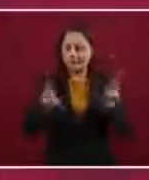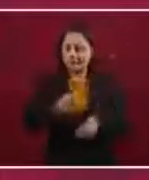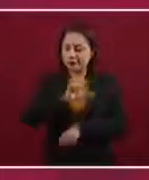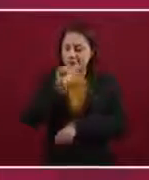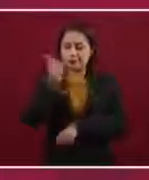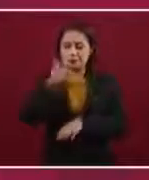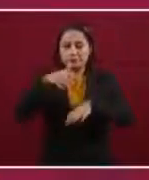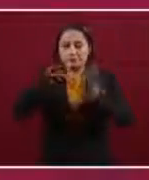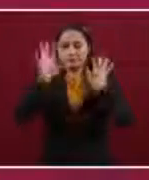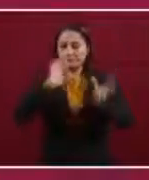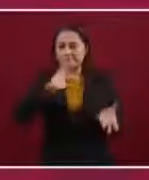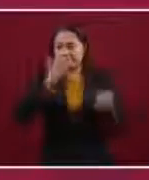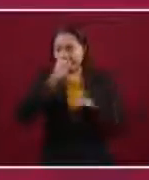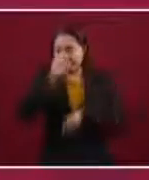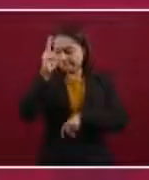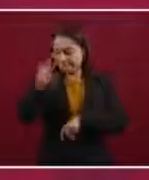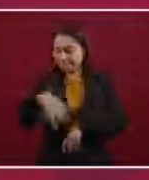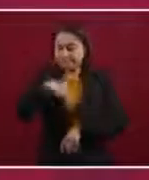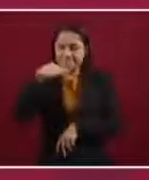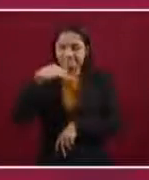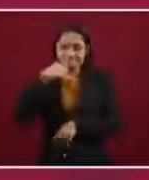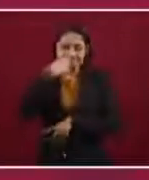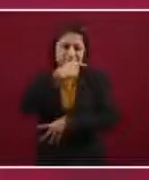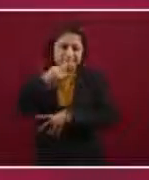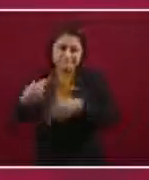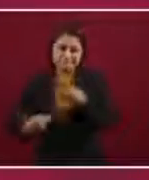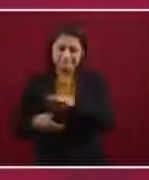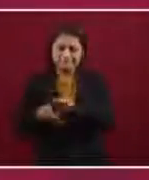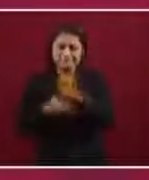violencia, corrupción, así también esto.